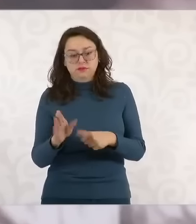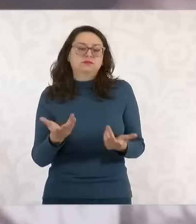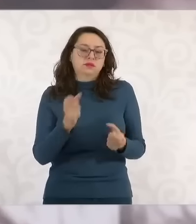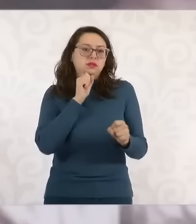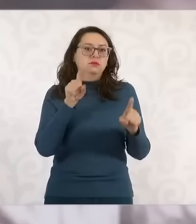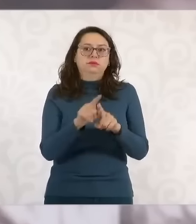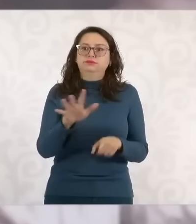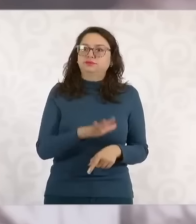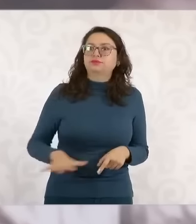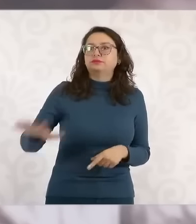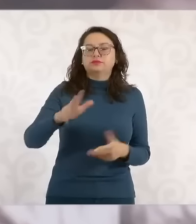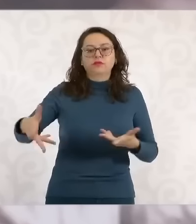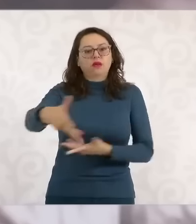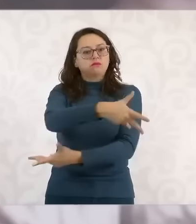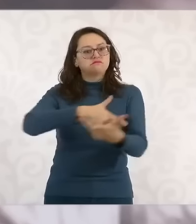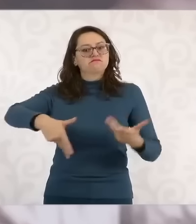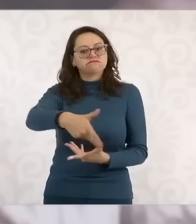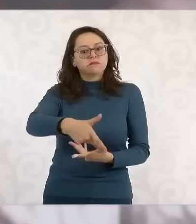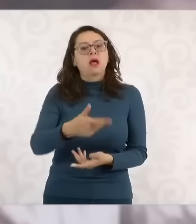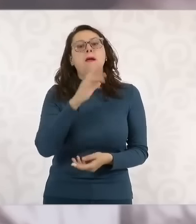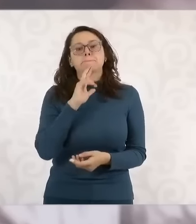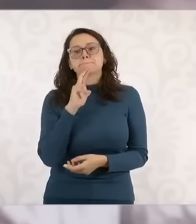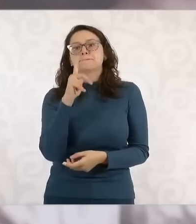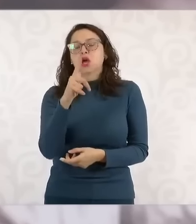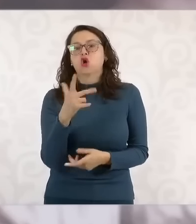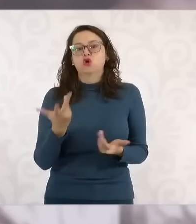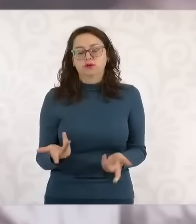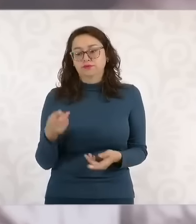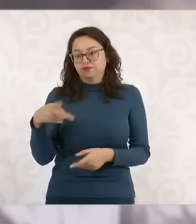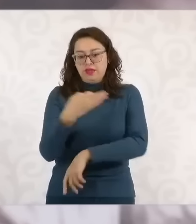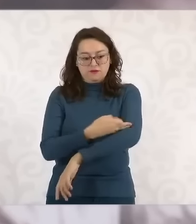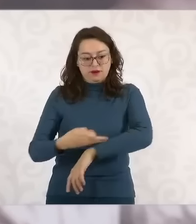donde ponemos nuestras plantas, generamos fuente de empleo para la familia que está allí completa,